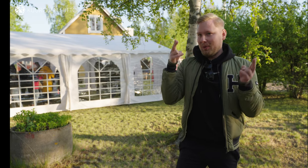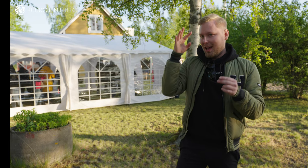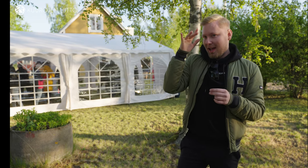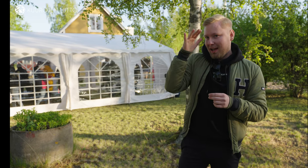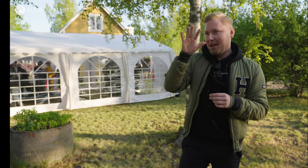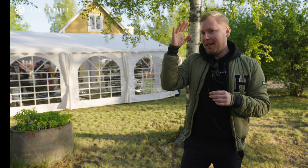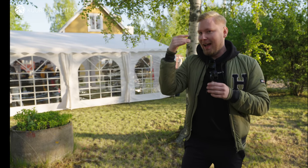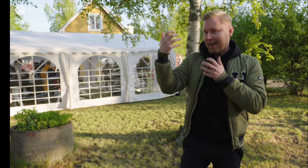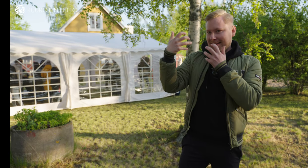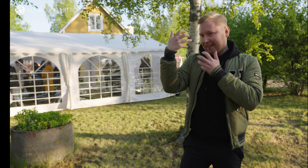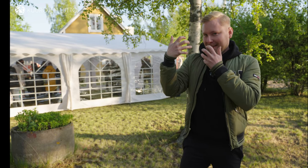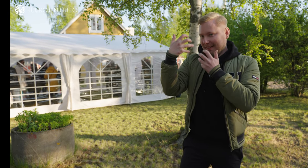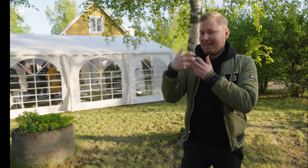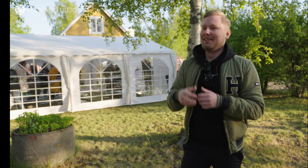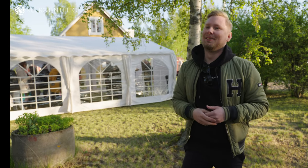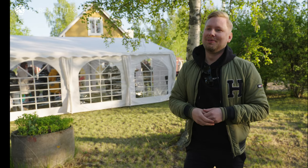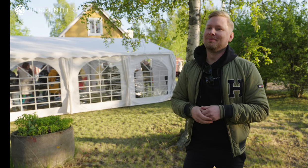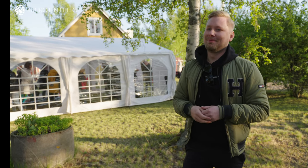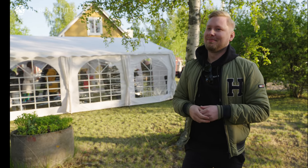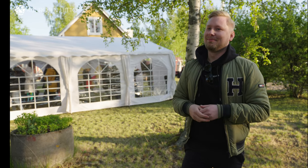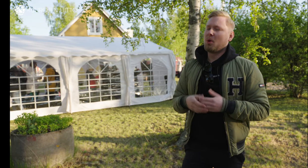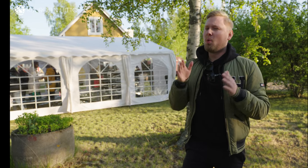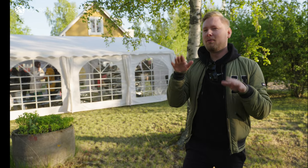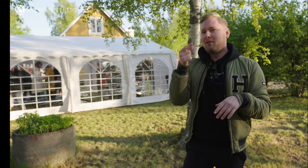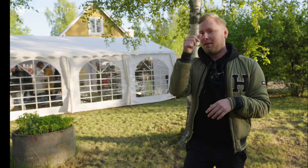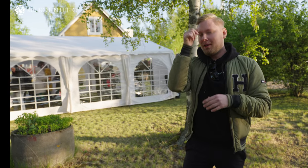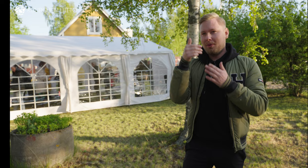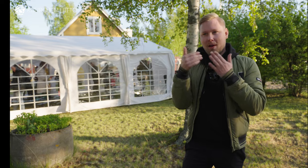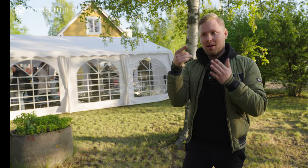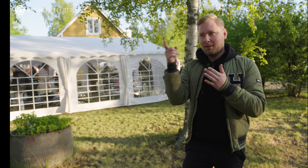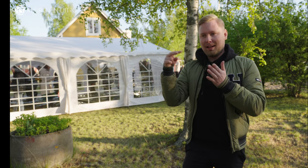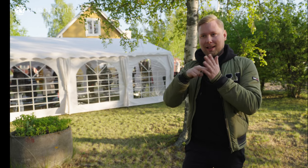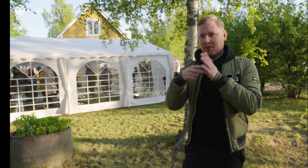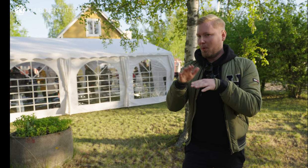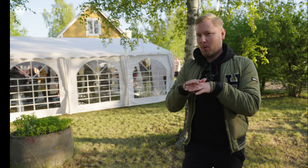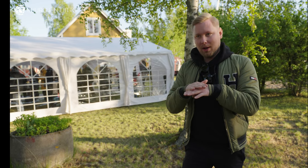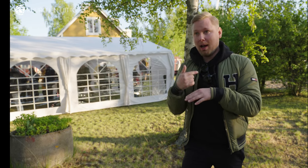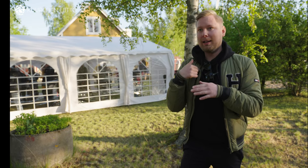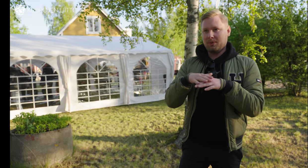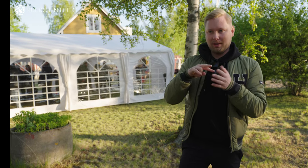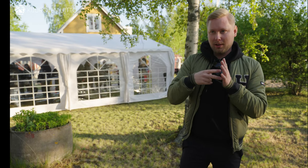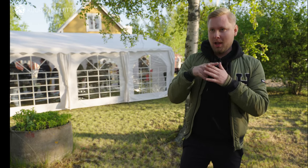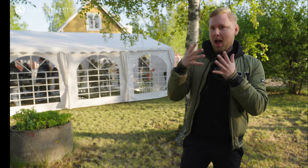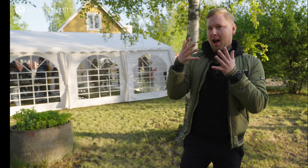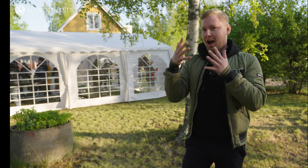Piti sovittaa omat ja heidän ajatuksensa yhteen. Oli hankaluuksiakin, kun he eivät käyttäneet uutta tekniikkaa -